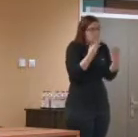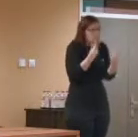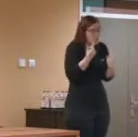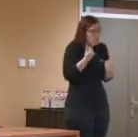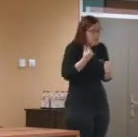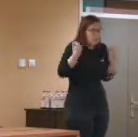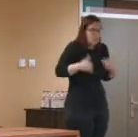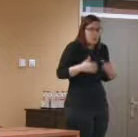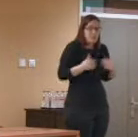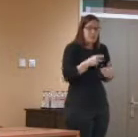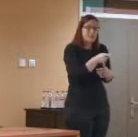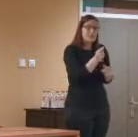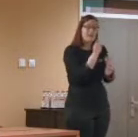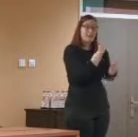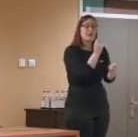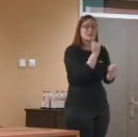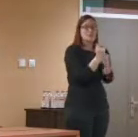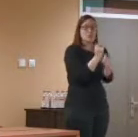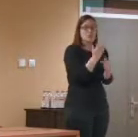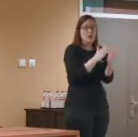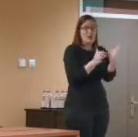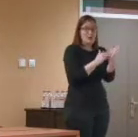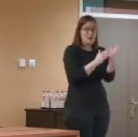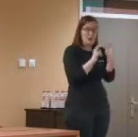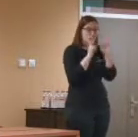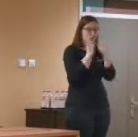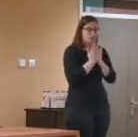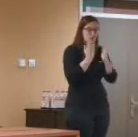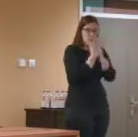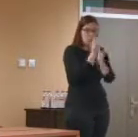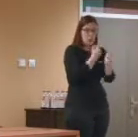es la que da el Instituto Valenciano de Estudios Económicos. Y finalmente, hay una tercera parte de esa cifra